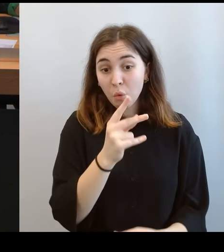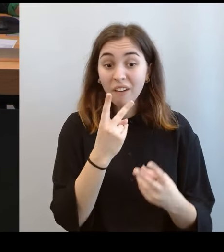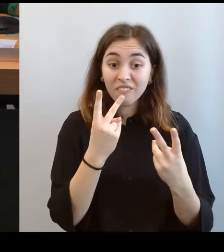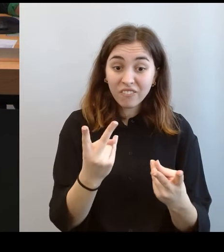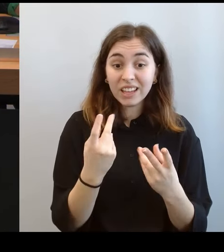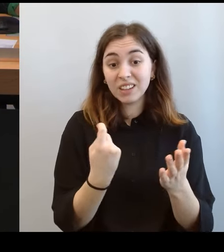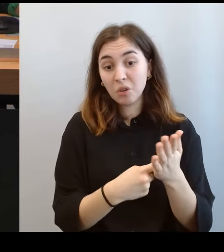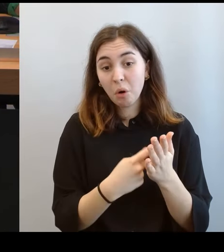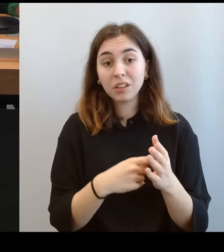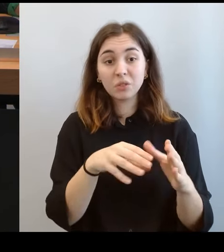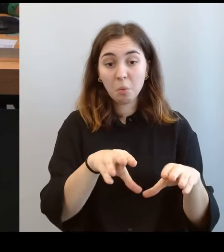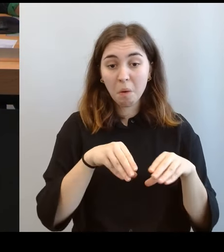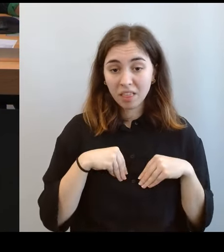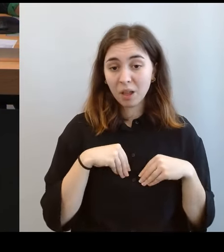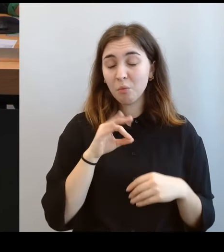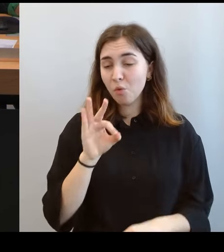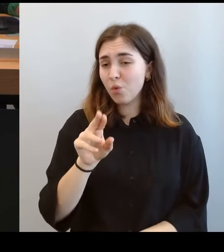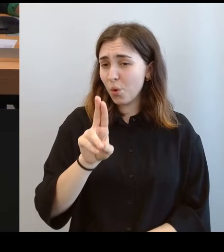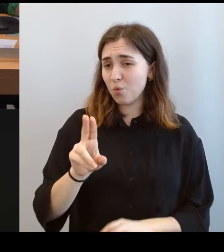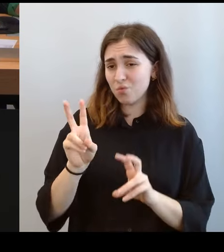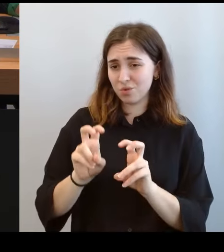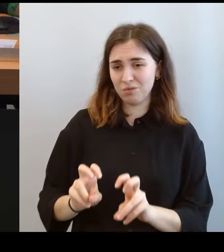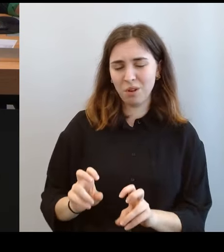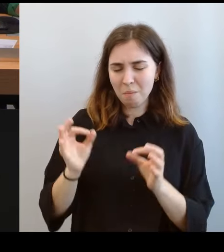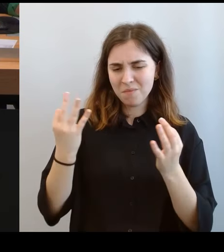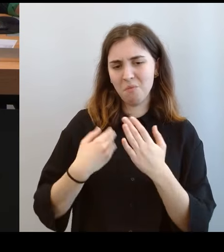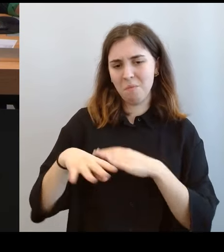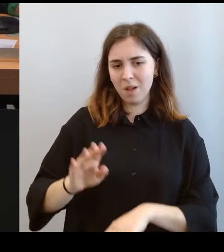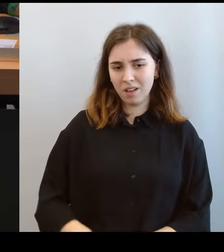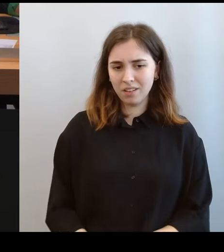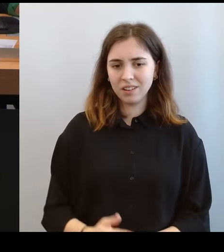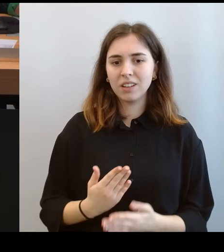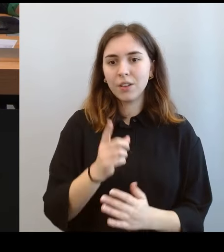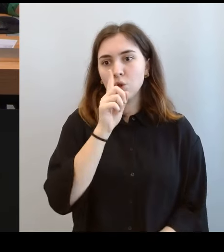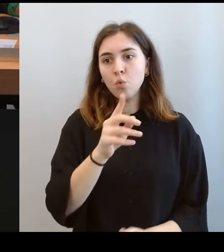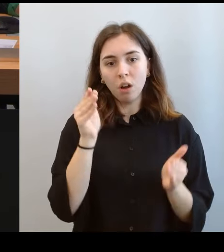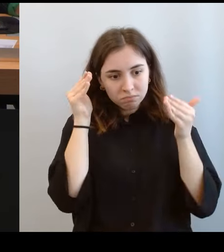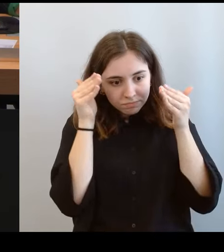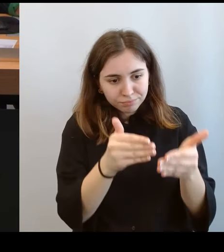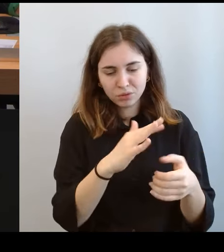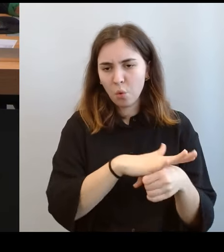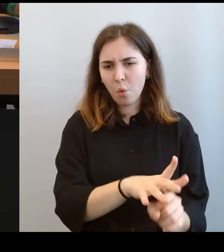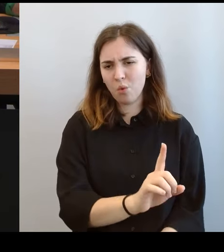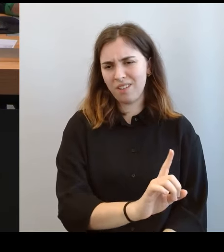Pandemiefolgen in den Blick zu nehmen, wäre es viel sinnvoller, endlich unserem Antrag auf Einrichtung